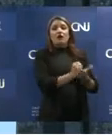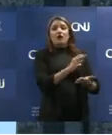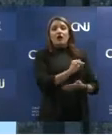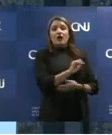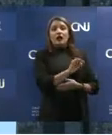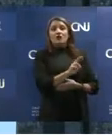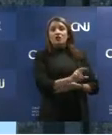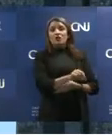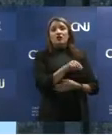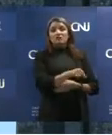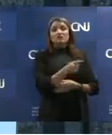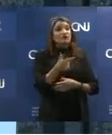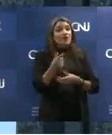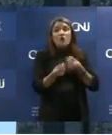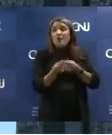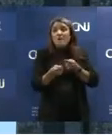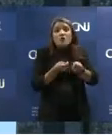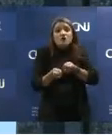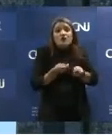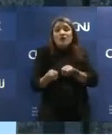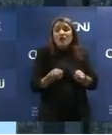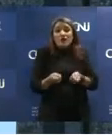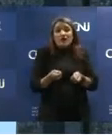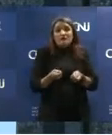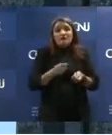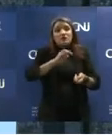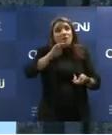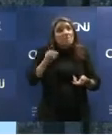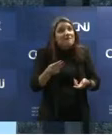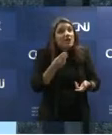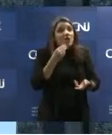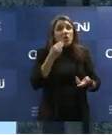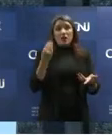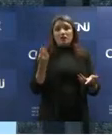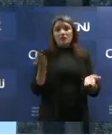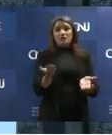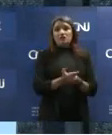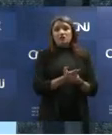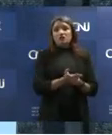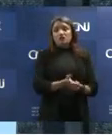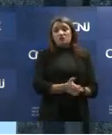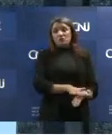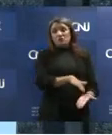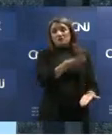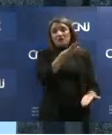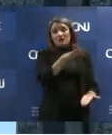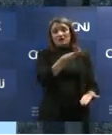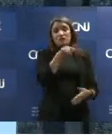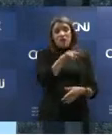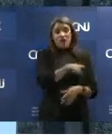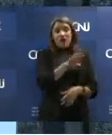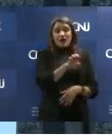então você não controla. Se o escrivão não deu o impulso não levar, não abrir a conclusão, o juiz não age.